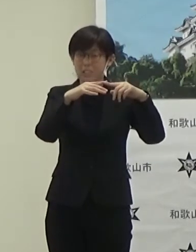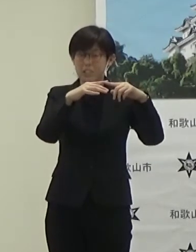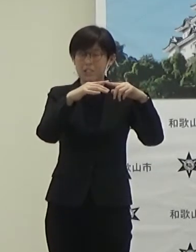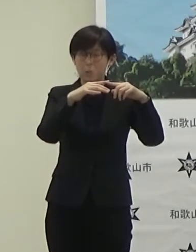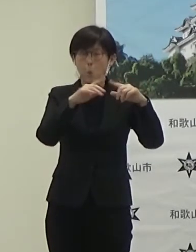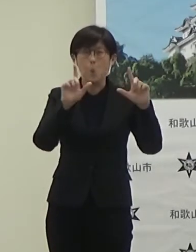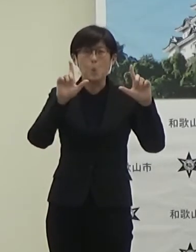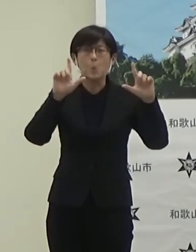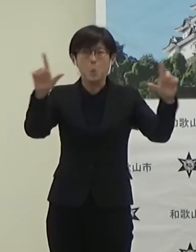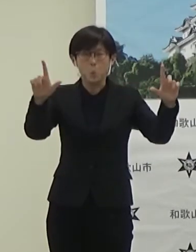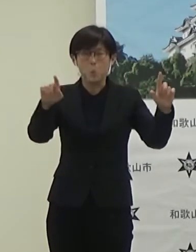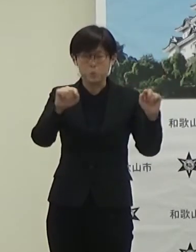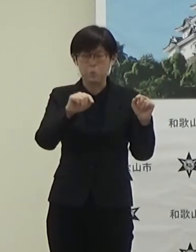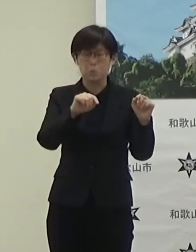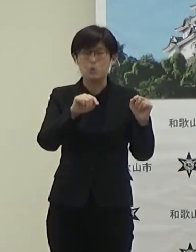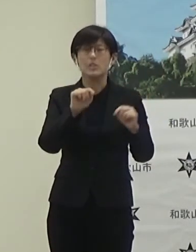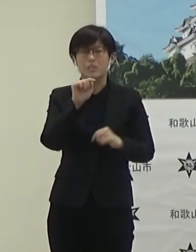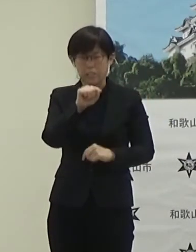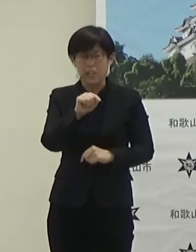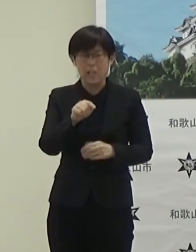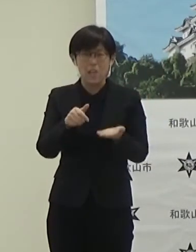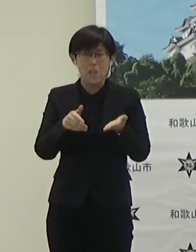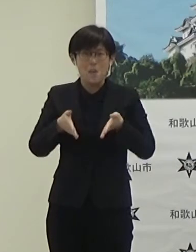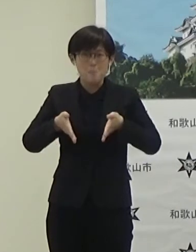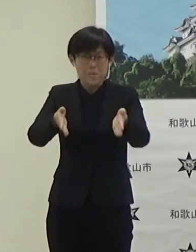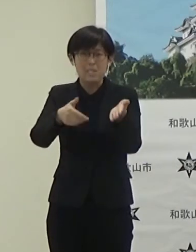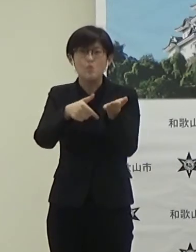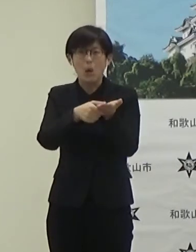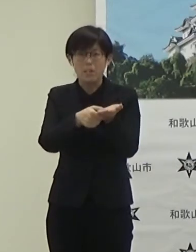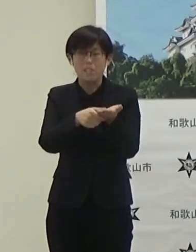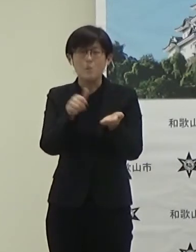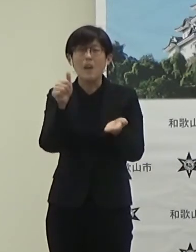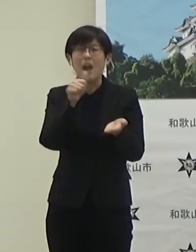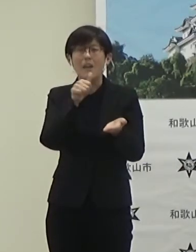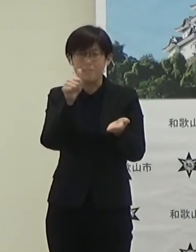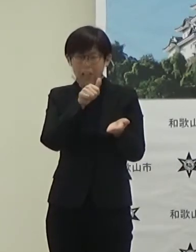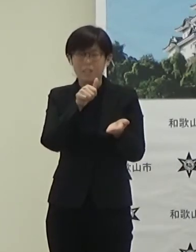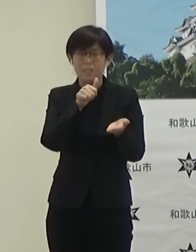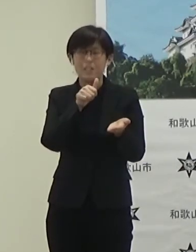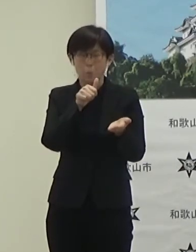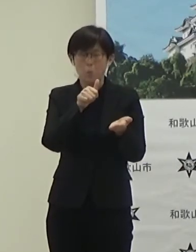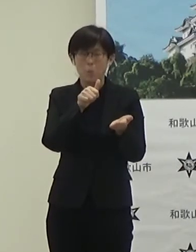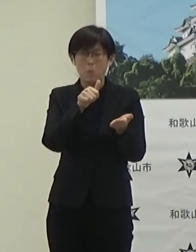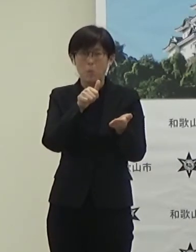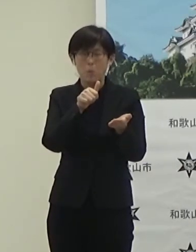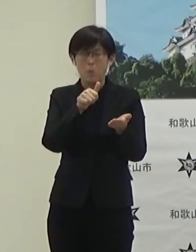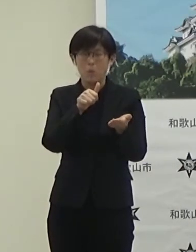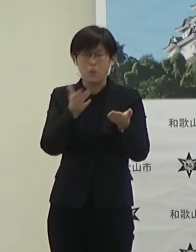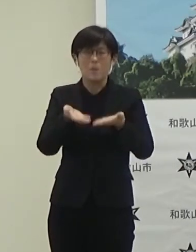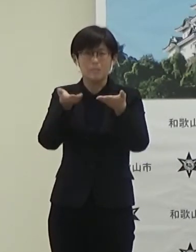四季の郷の道の駅の案内をさせていただくことになりました。ぜひですね